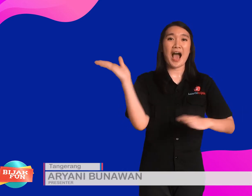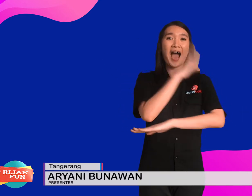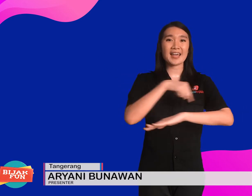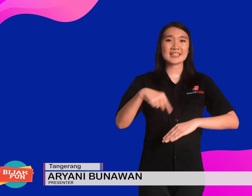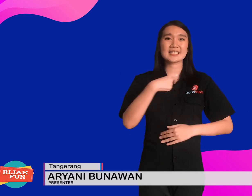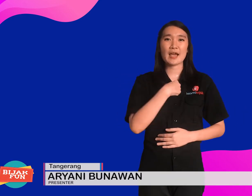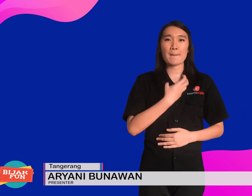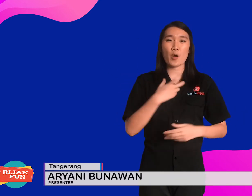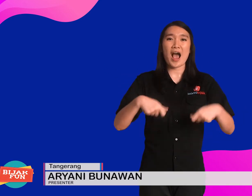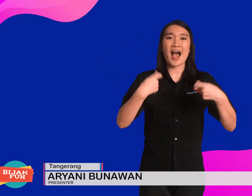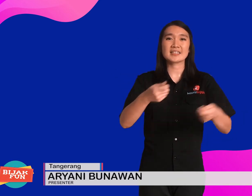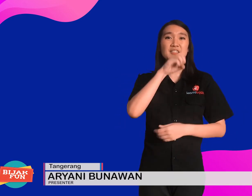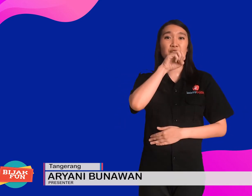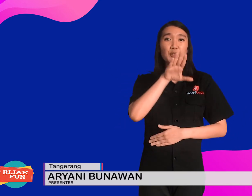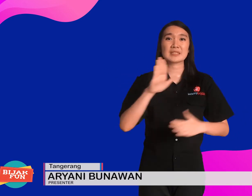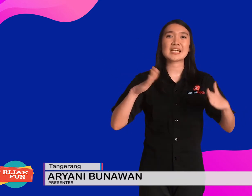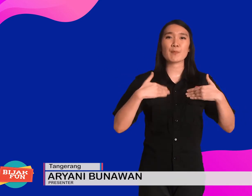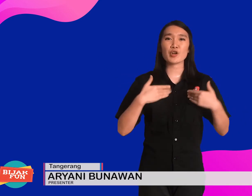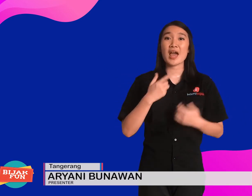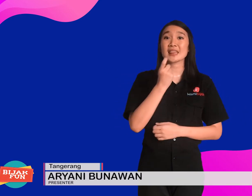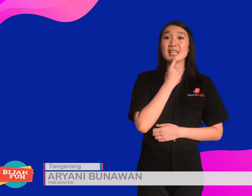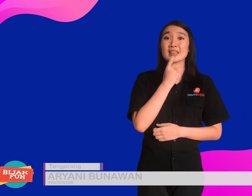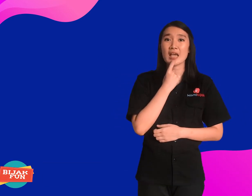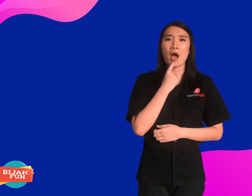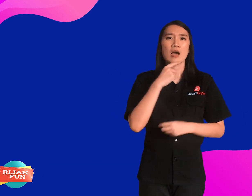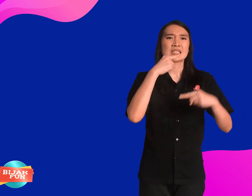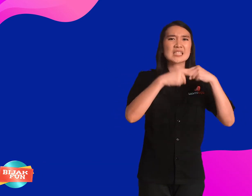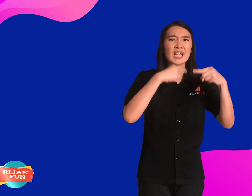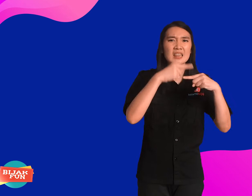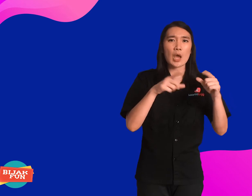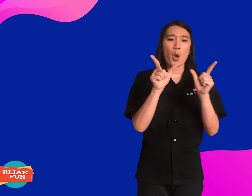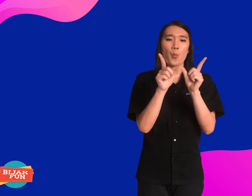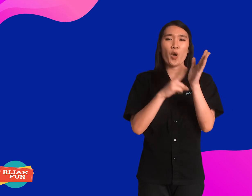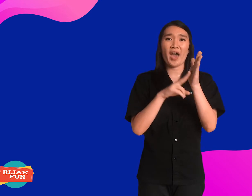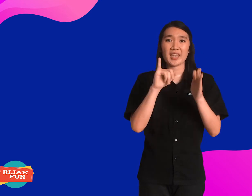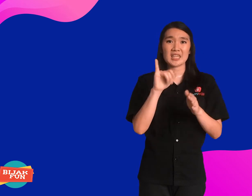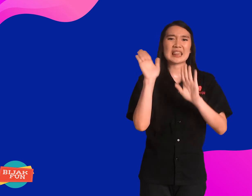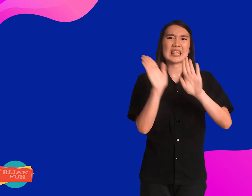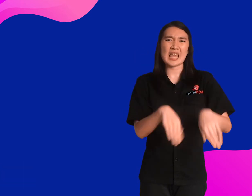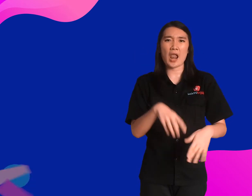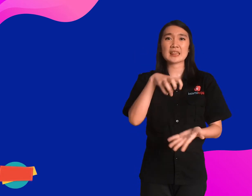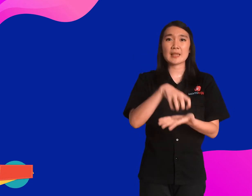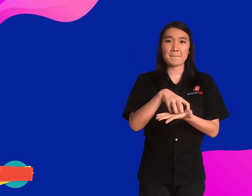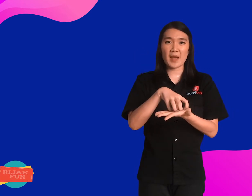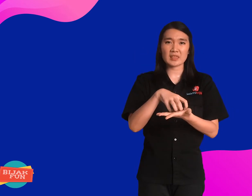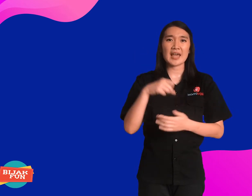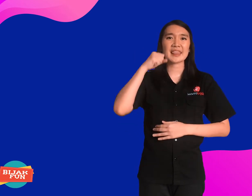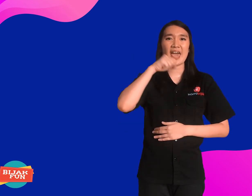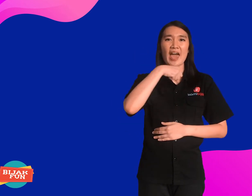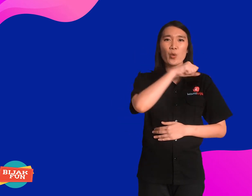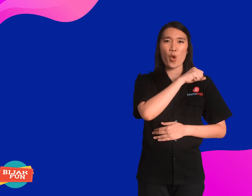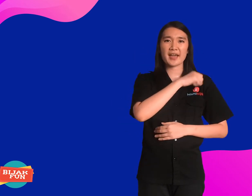Hari ini saya mau memberi informasi hiburan tentang cerita WNI yang tinggal di Taiwan.